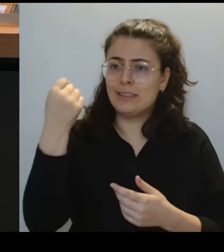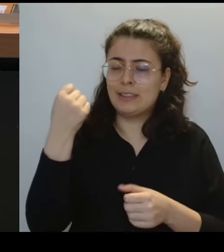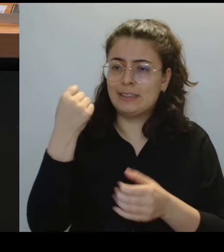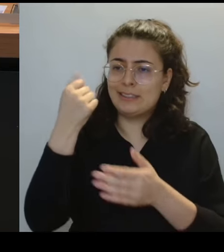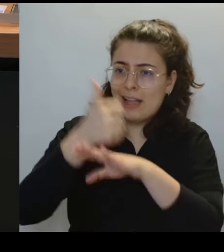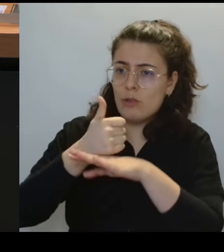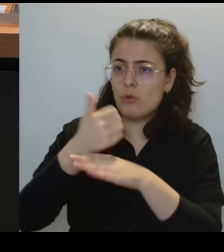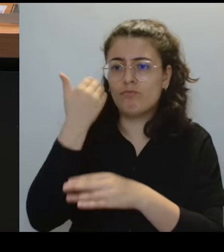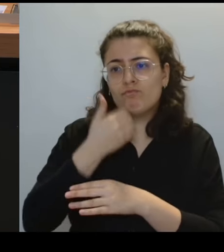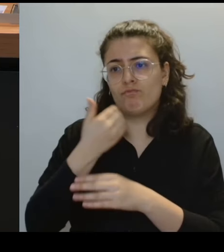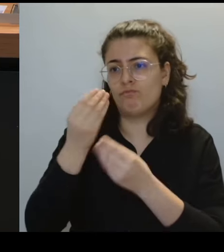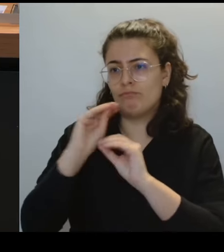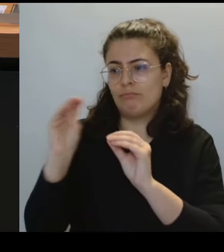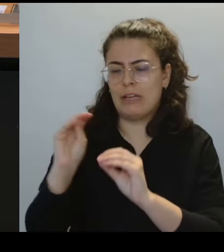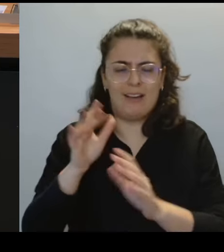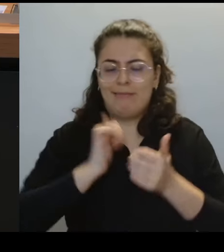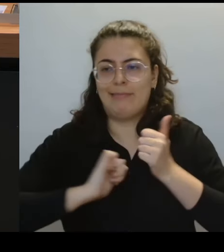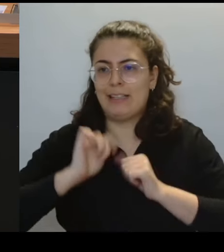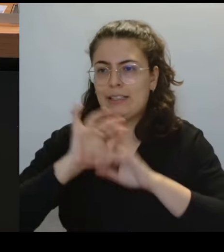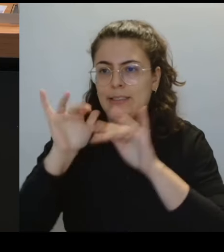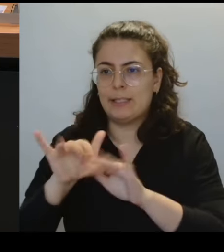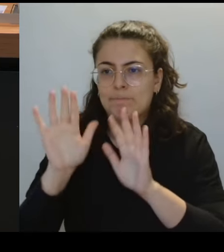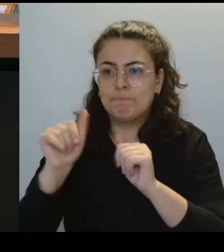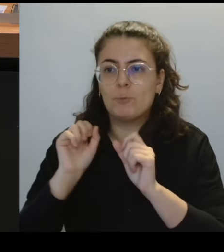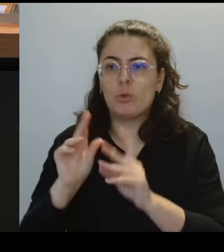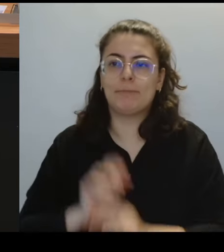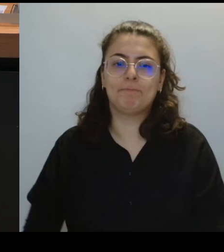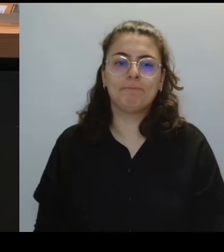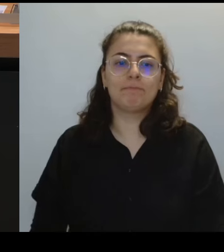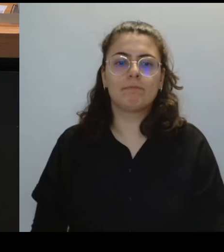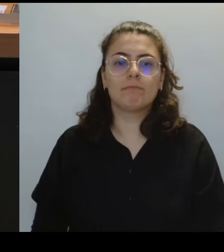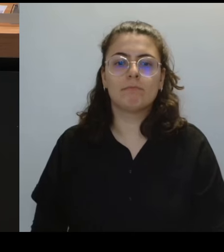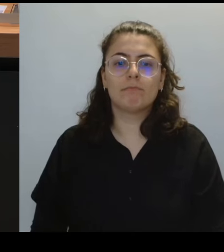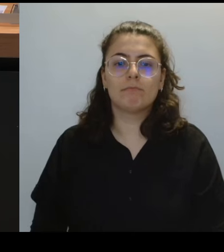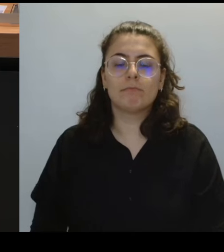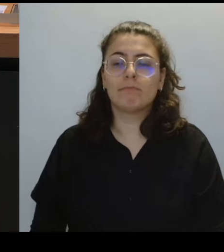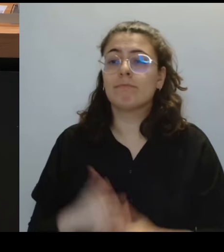Und ja, Jugendliche sind nicht gut durch die Pandemie gekommen.